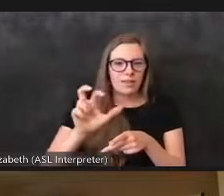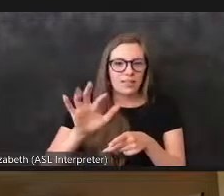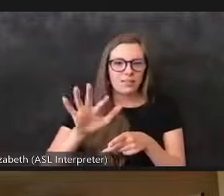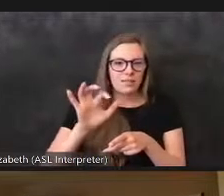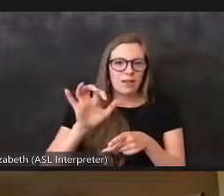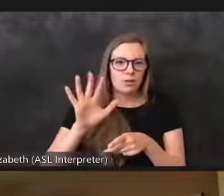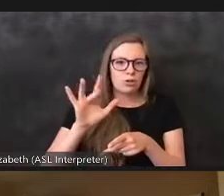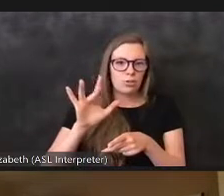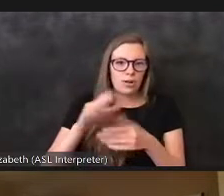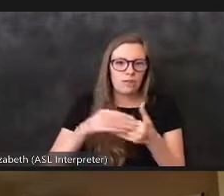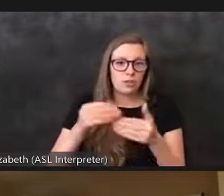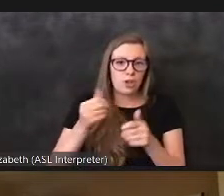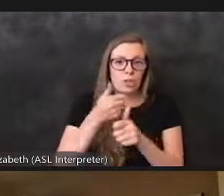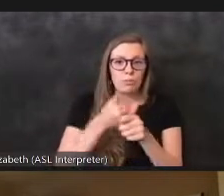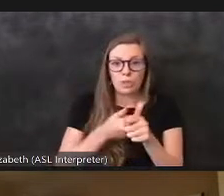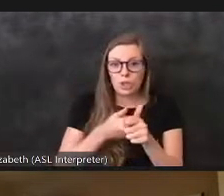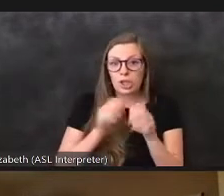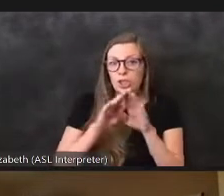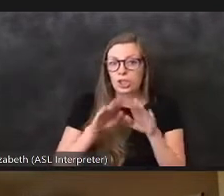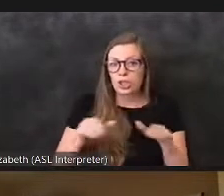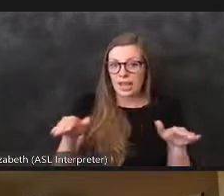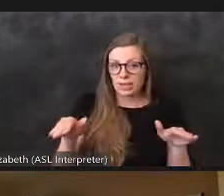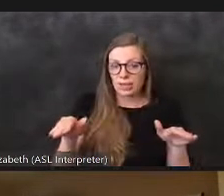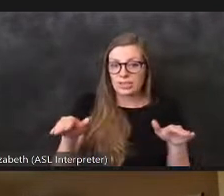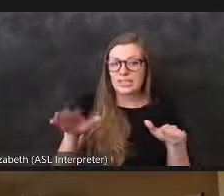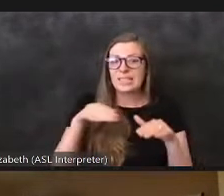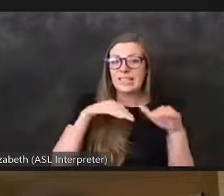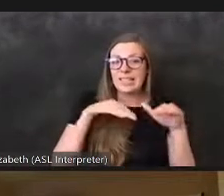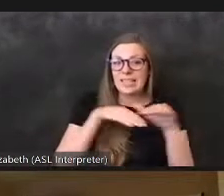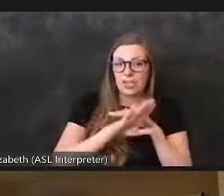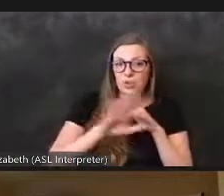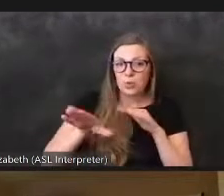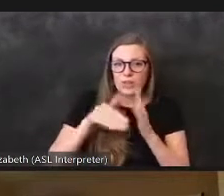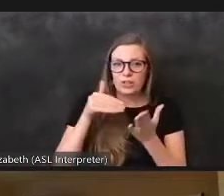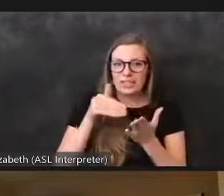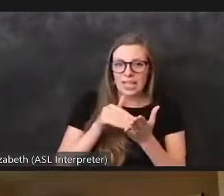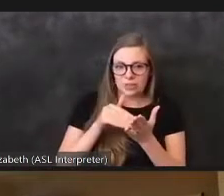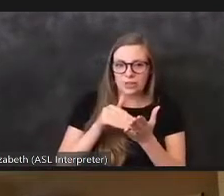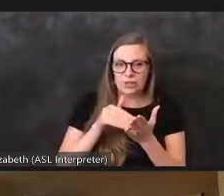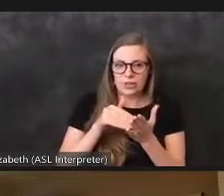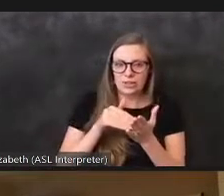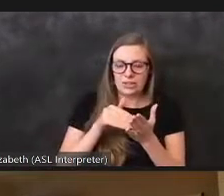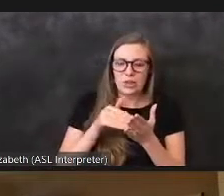Vamos 530 dólares por niño a esos para esos niños por niño